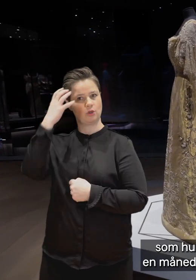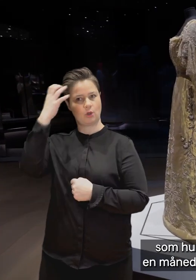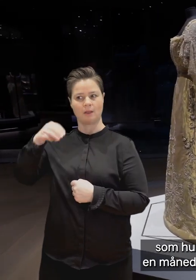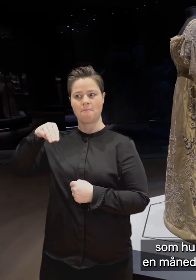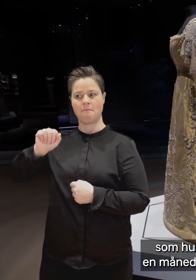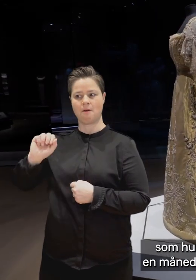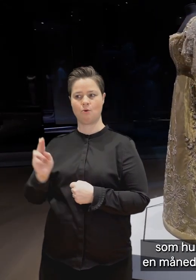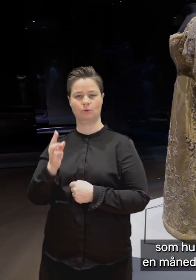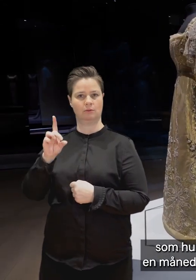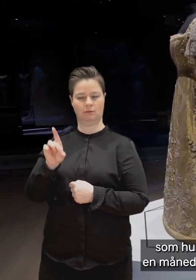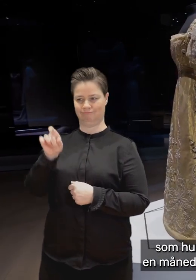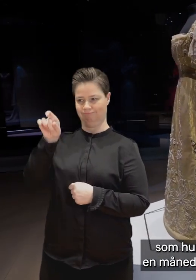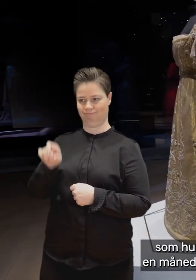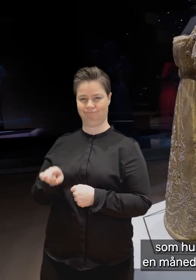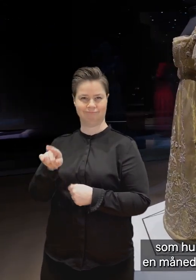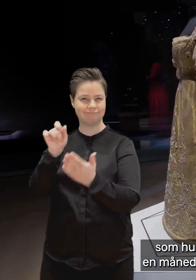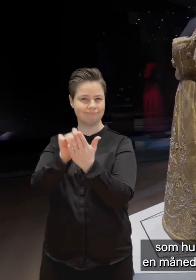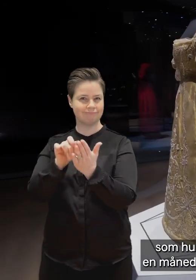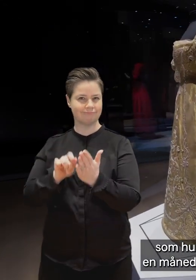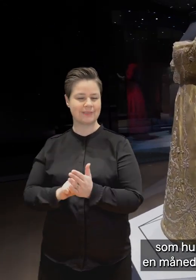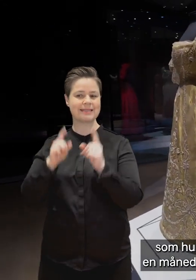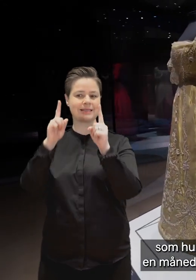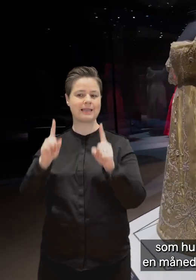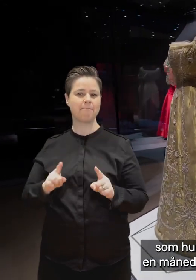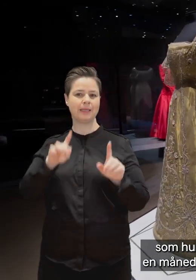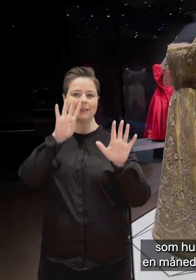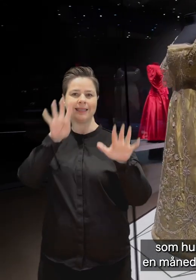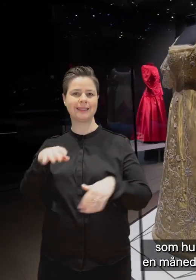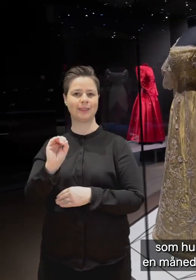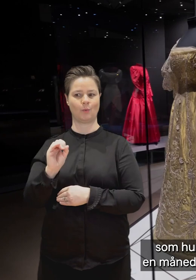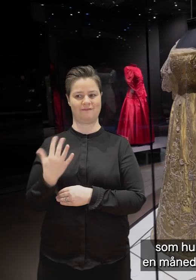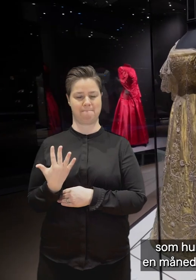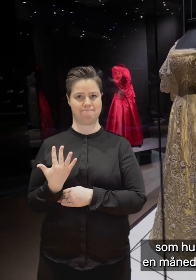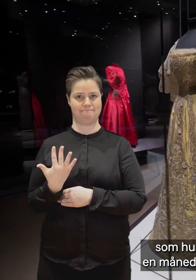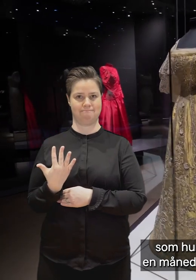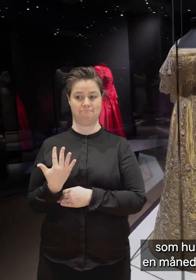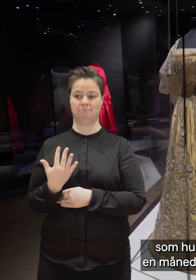som hun skrev i desember 1905, en måned etter at hun kom til Norge.